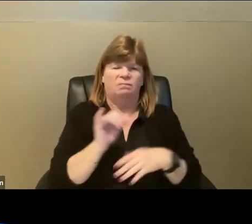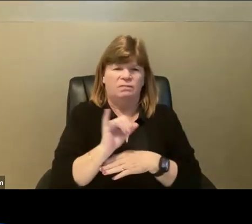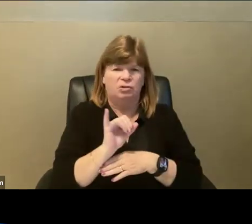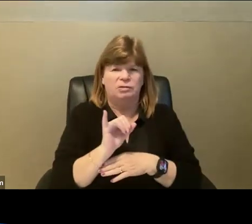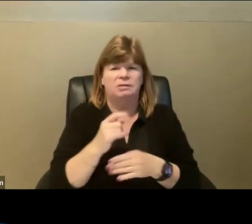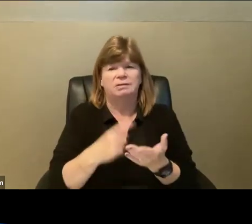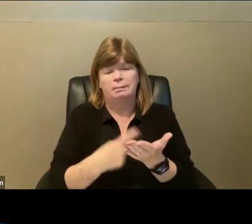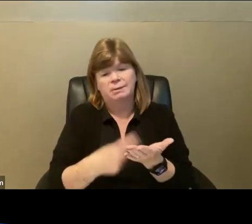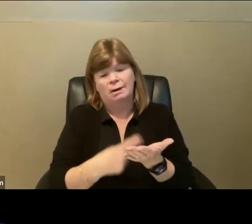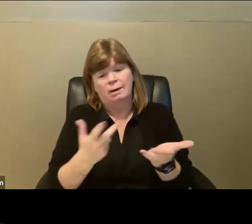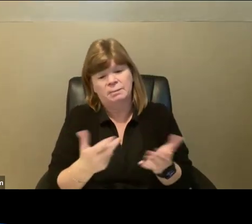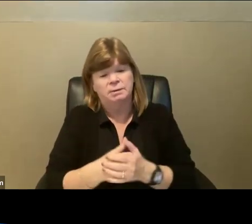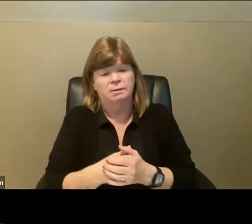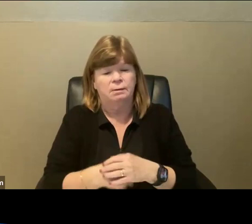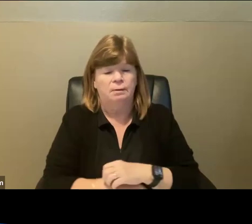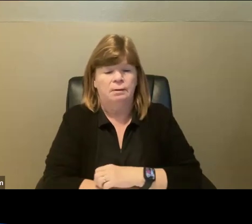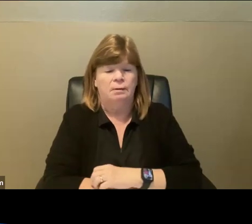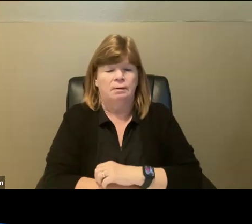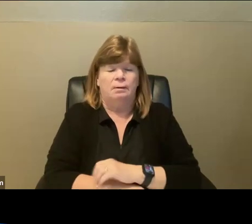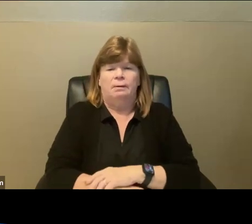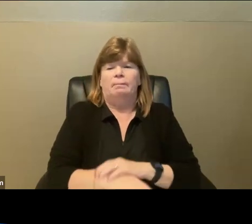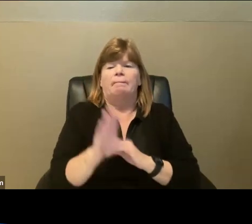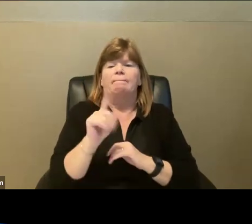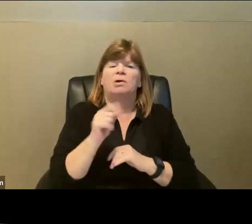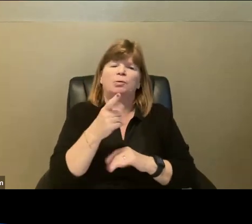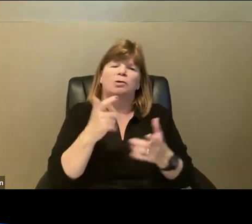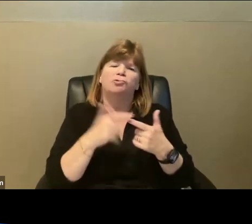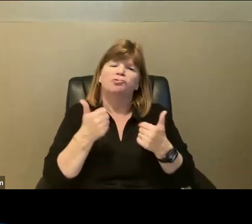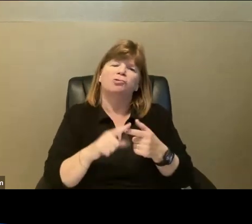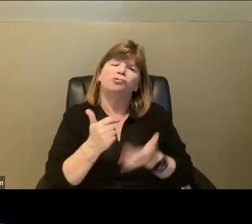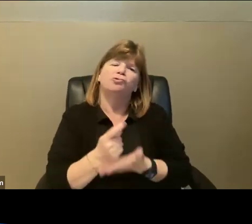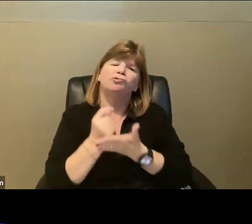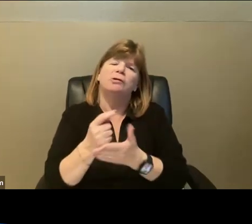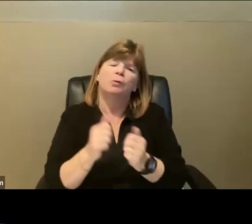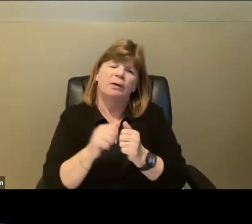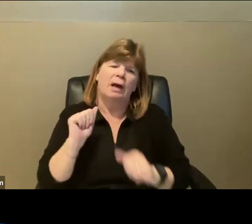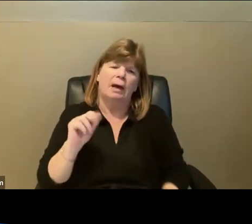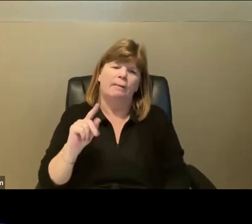Pero ahora esto es como algo fuera de lo común. Querrías intentar tratarlo con antibióticos para que no tenga que suceder.